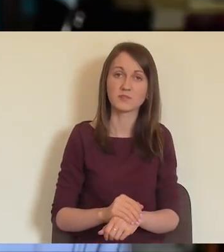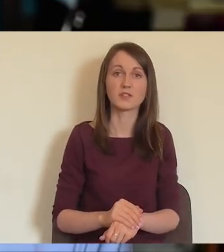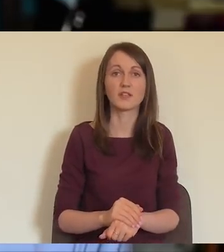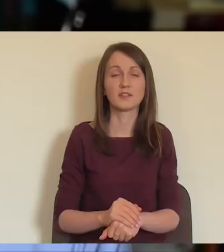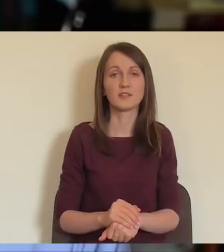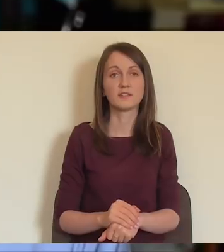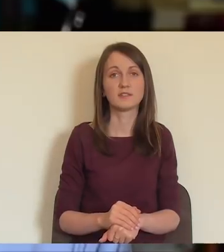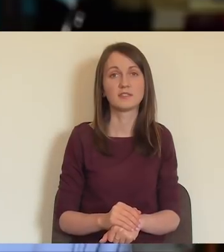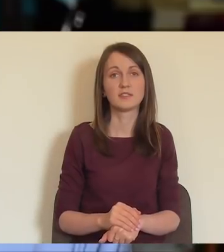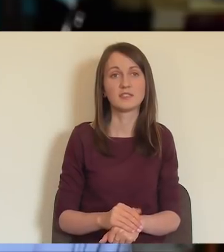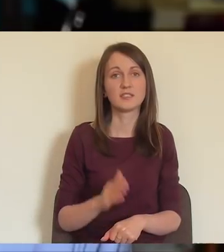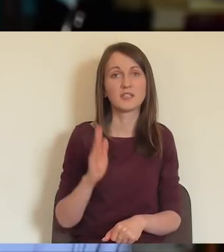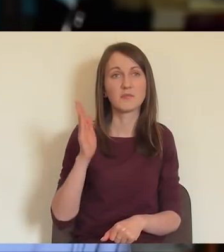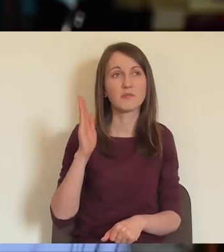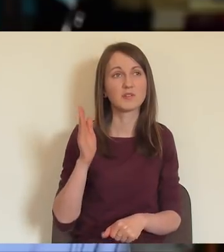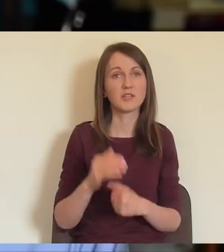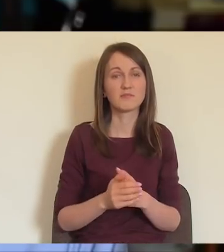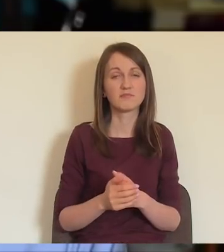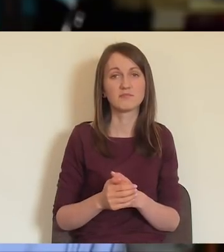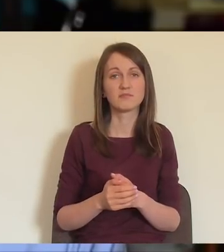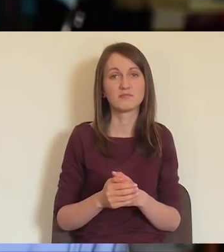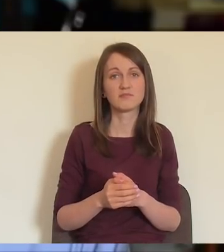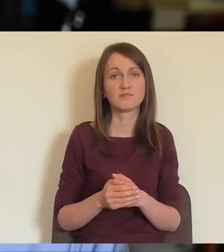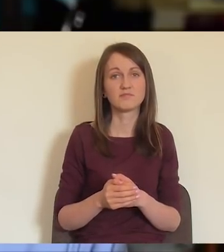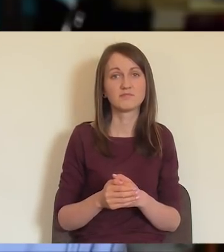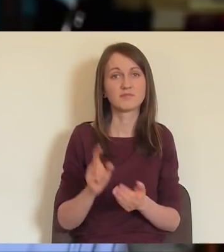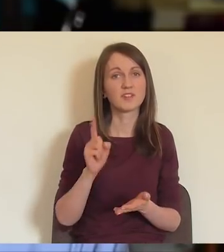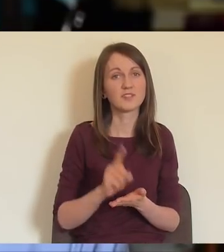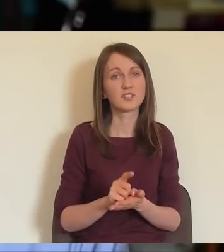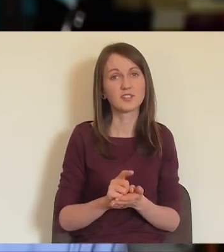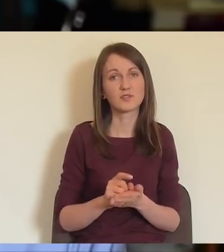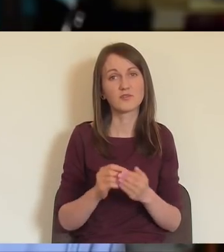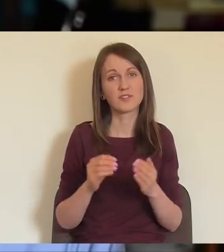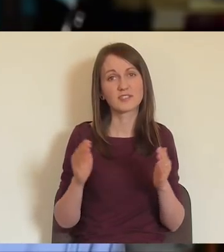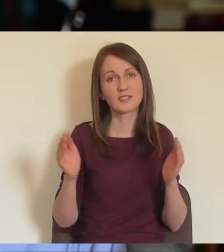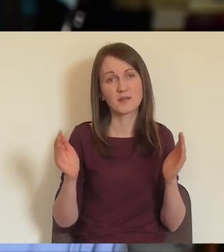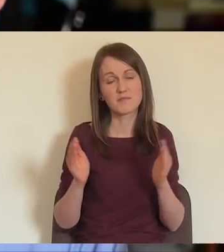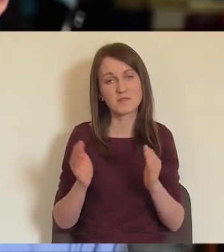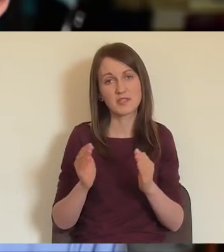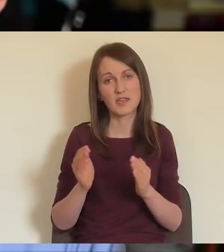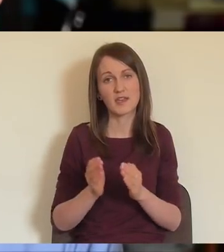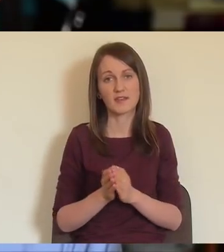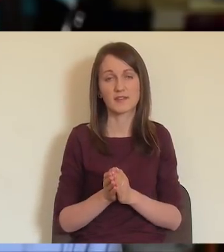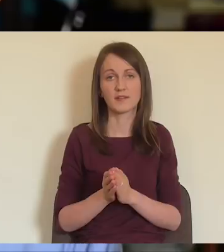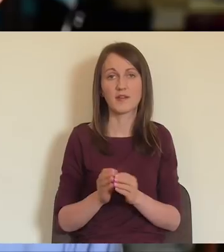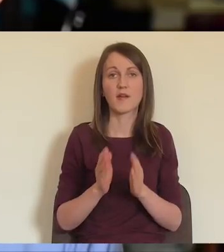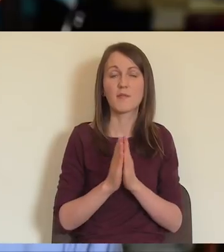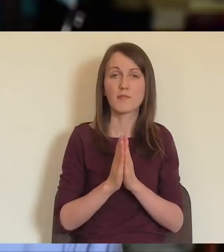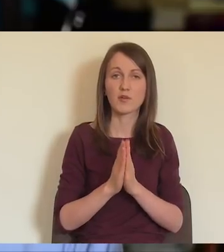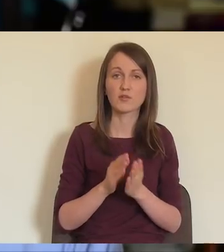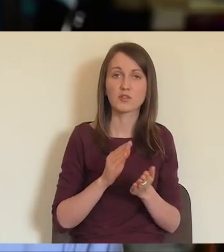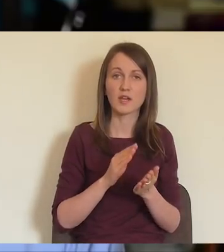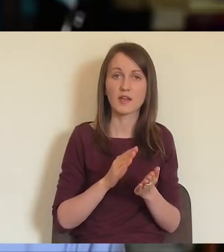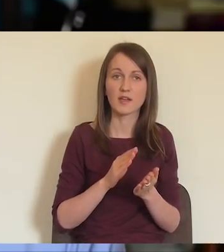ale fakt jest taki, że skutkiem tego mniej z tej medytacji mam. Dlatego bądźmy od samego początku.